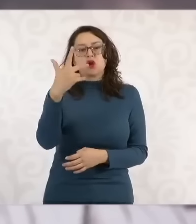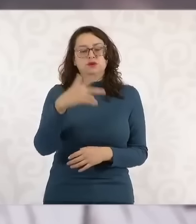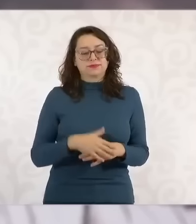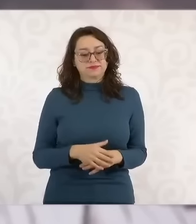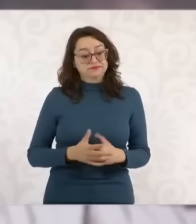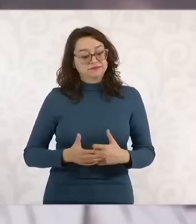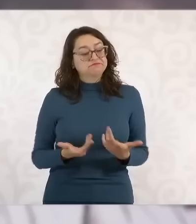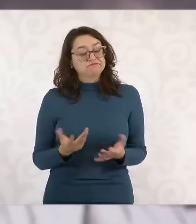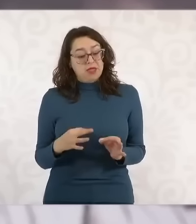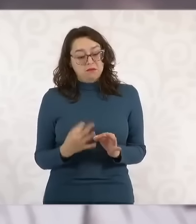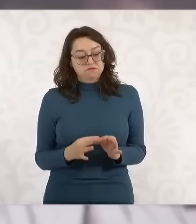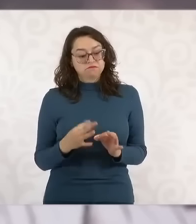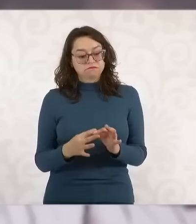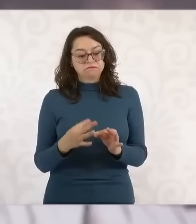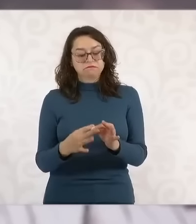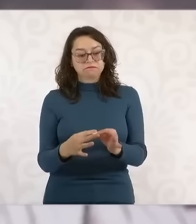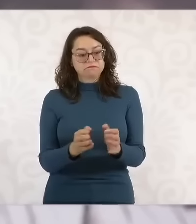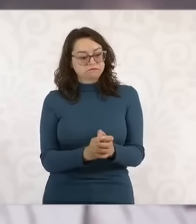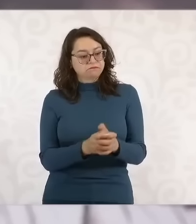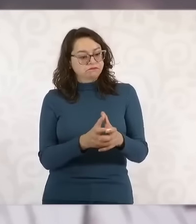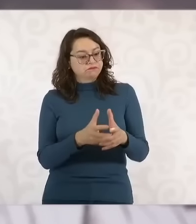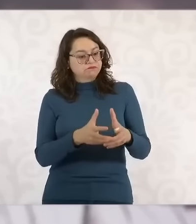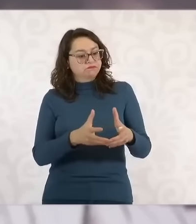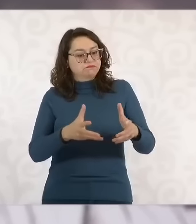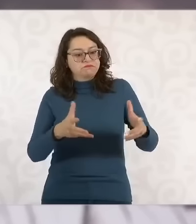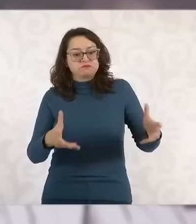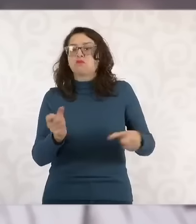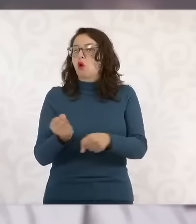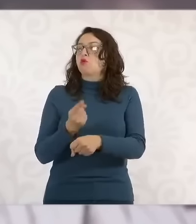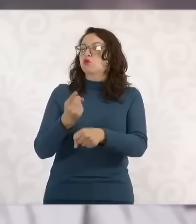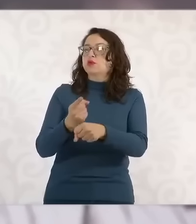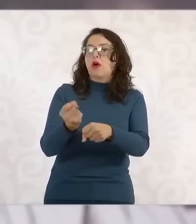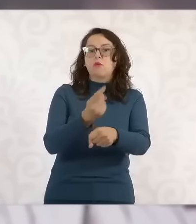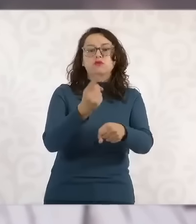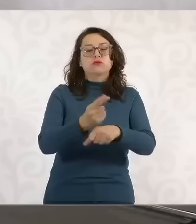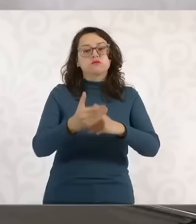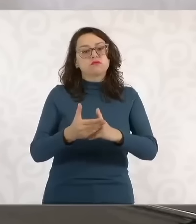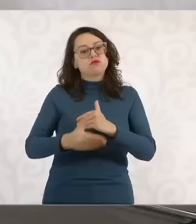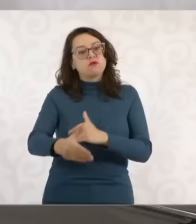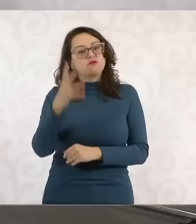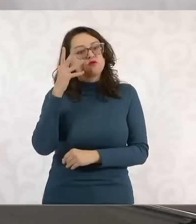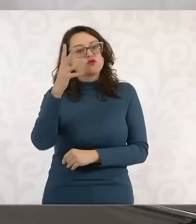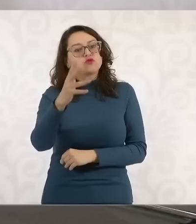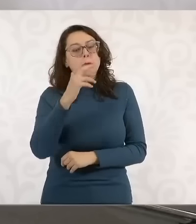cosas bien, podemos seguir creciendo y generando oportunidades para un futuro mejor, tanto para